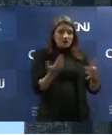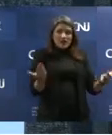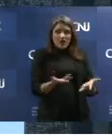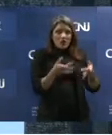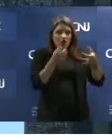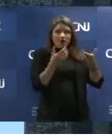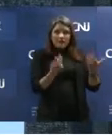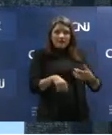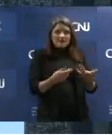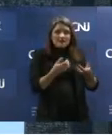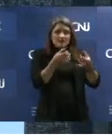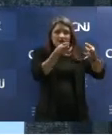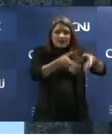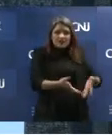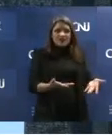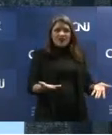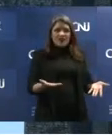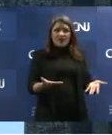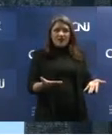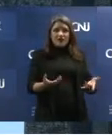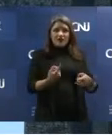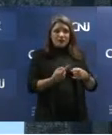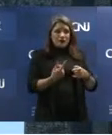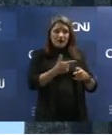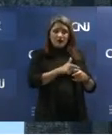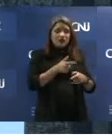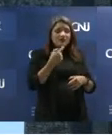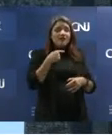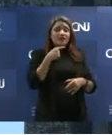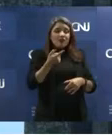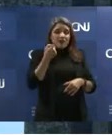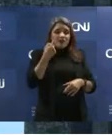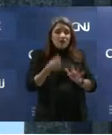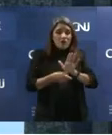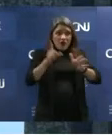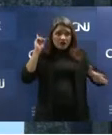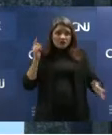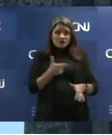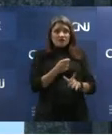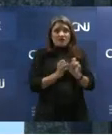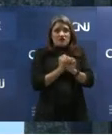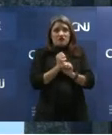Então eu concordo, até porque é muito embora